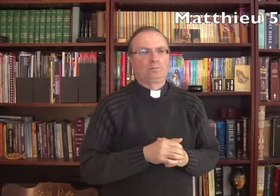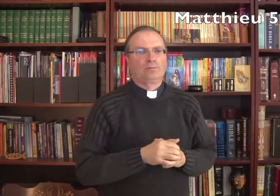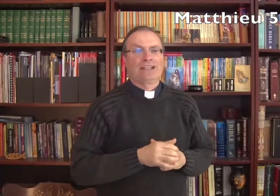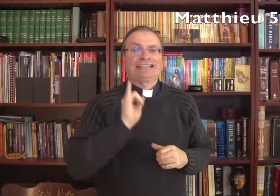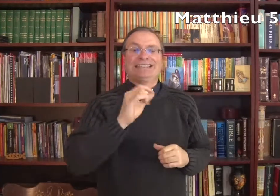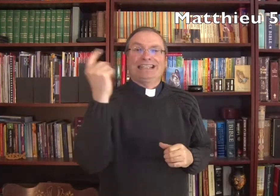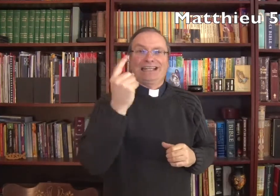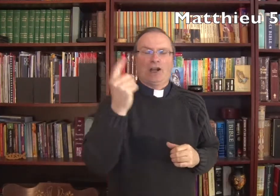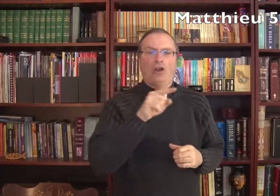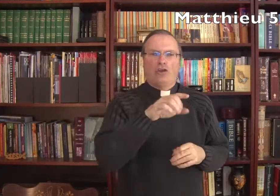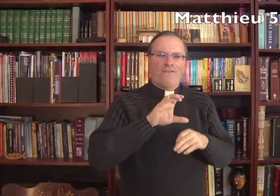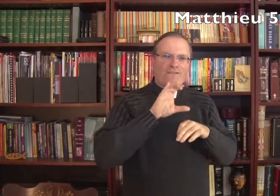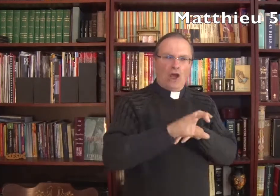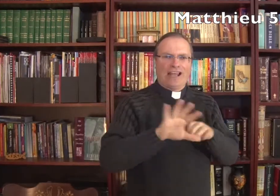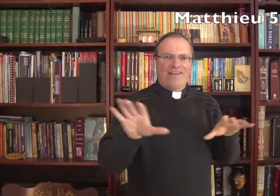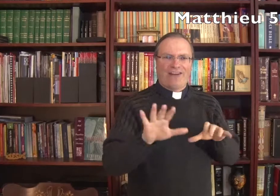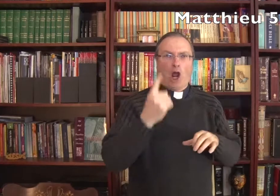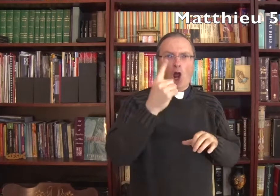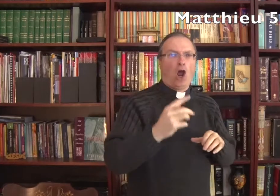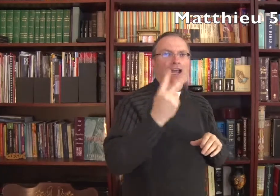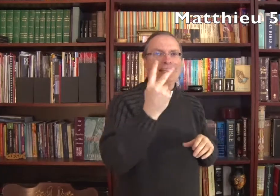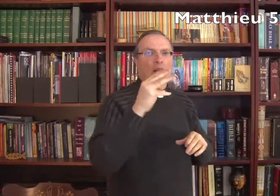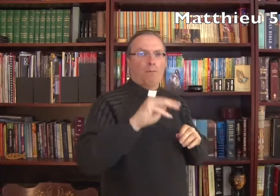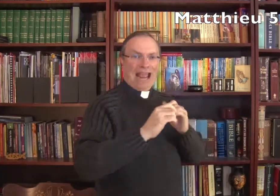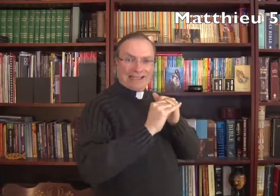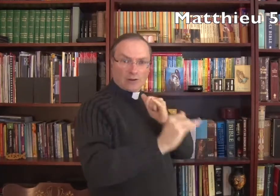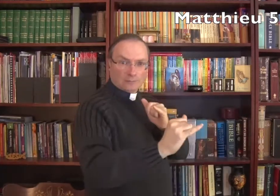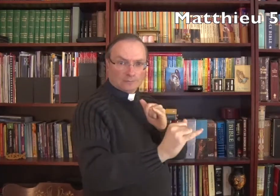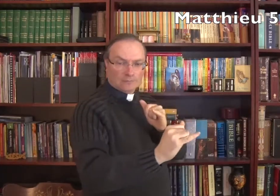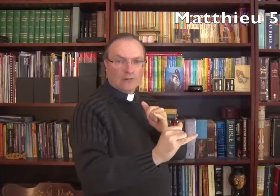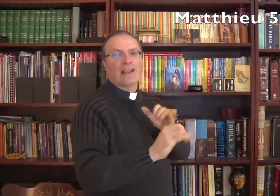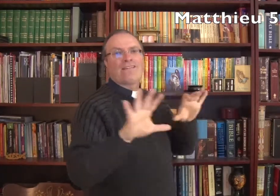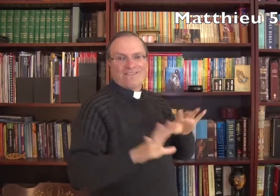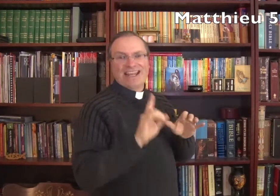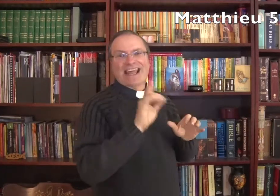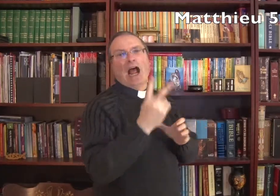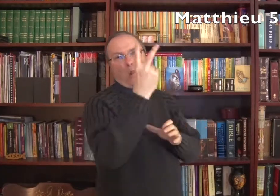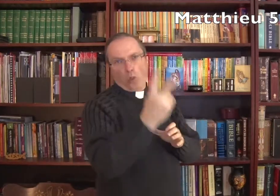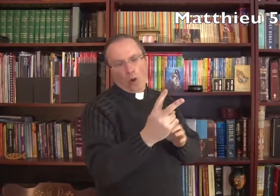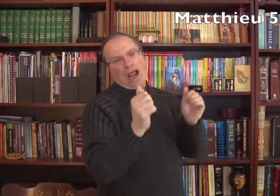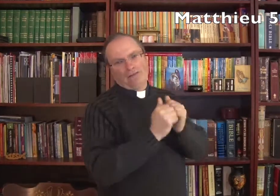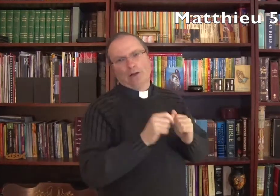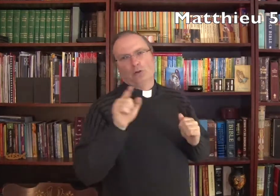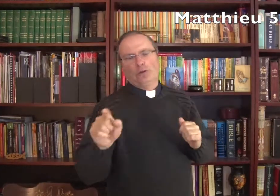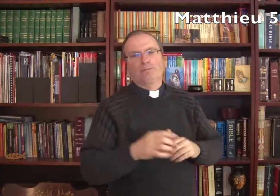Si quelqu’un te force à faire un kilomètre, fais-en deux avec lui.